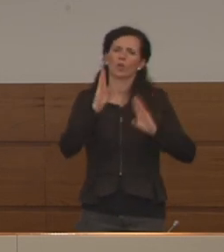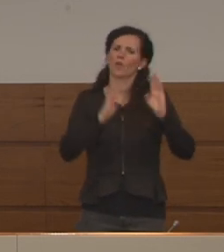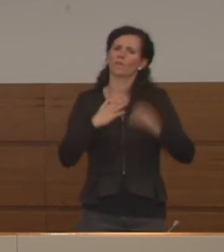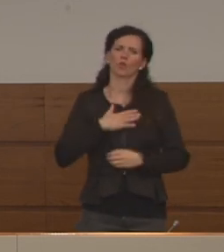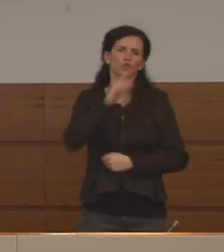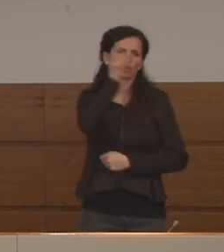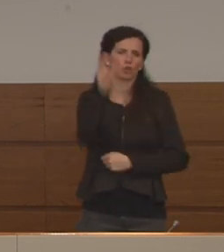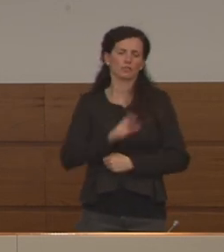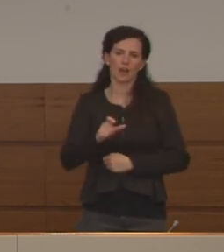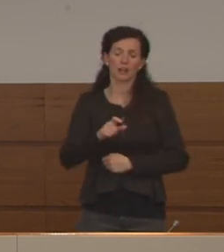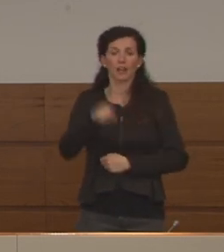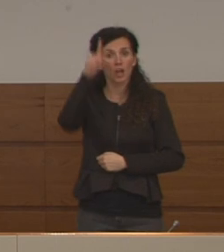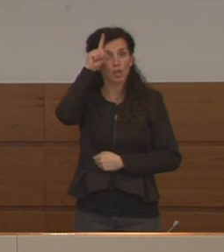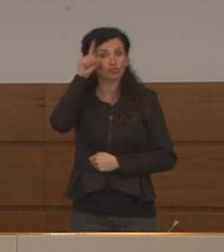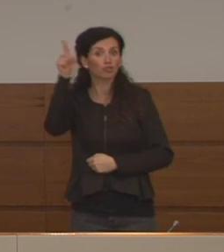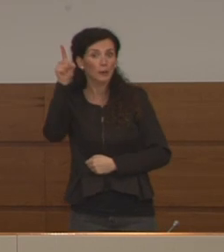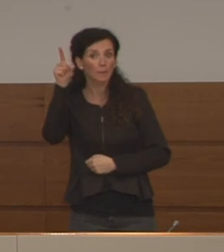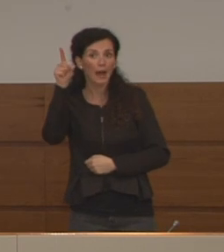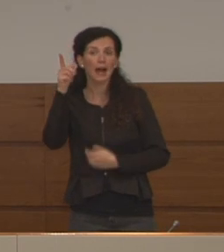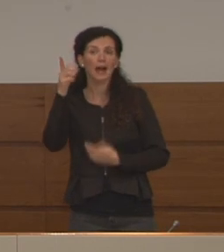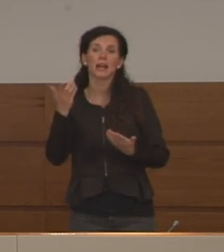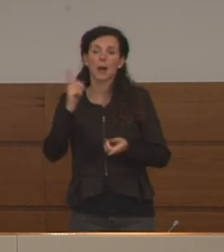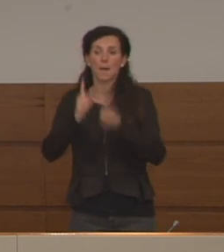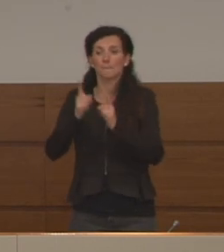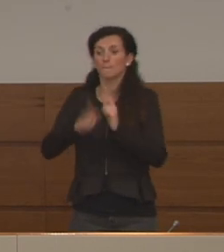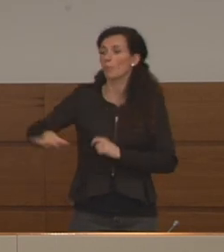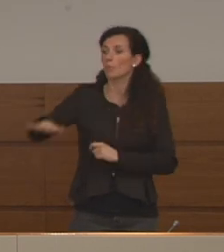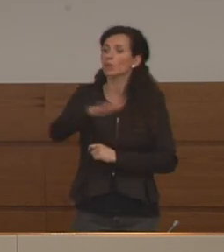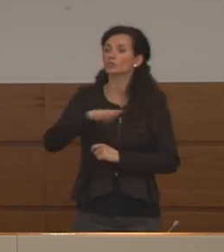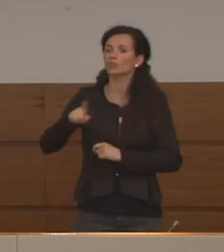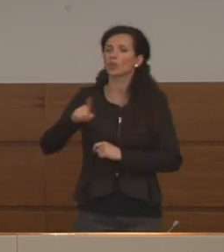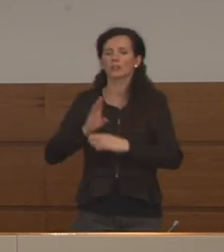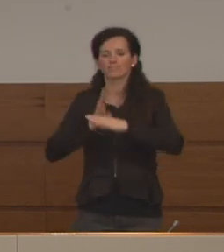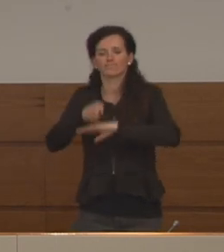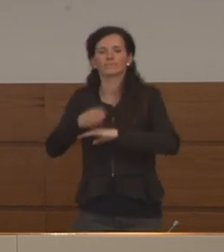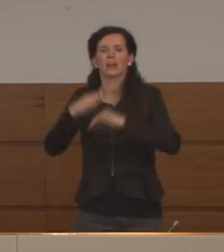tedesca, per esempio, nel momento in cui entra nella casa di riposo,